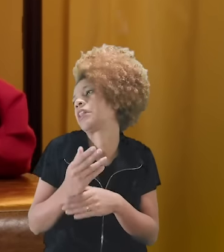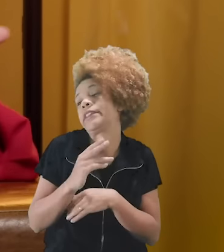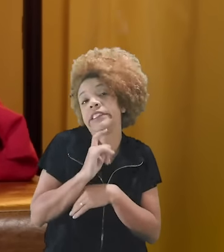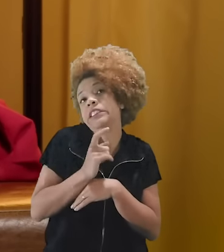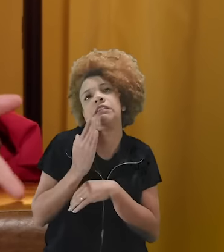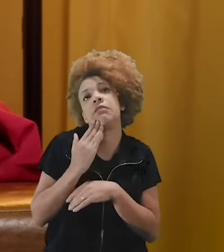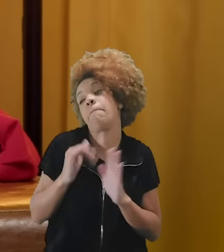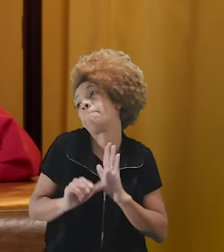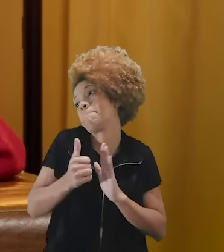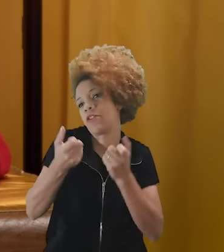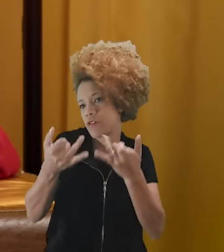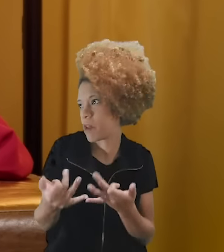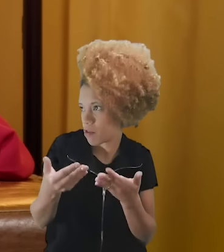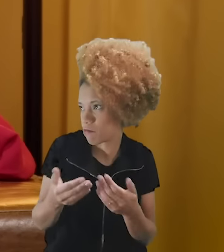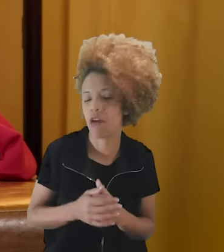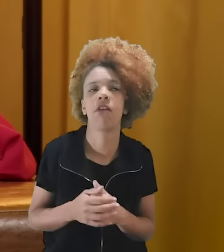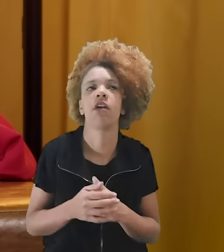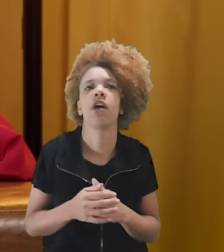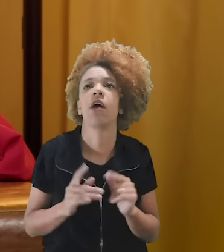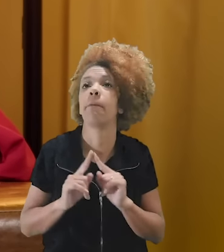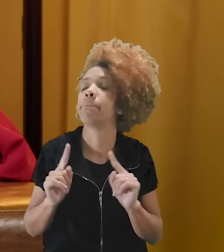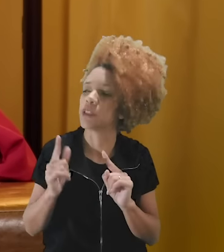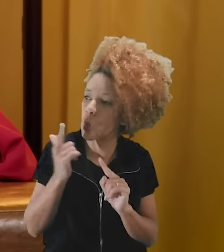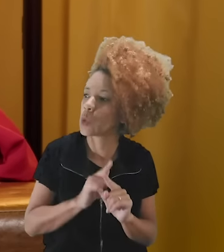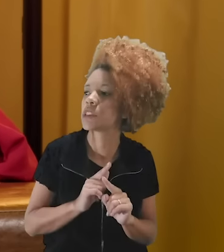disso Inclusive acho que é a primeira vez que tô falando sobre isso e e consegui né trouxe narração